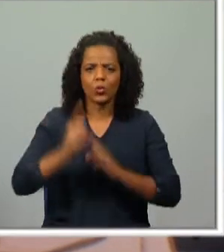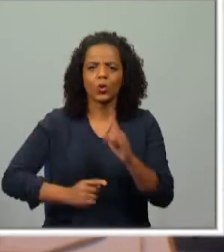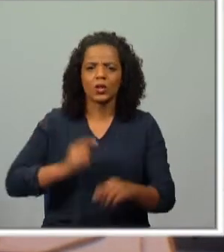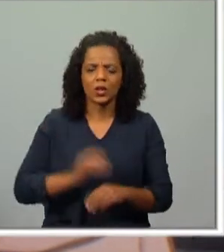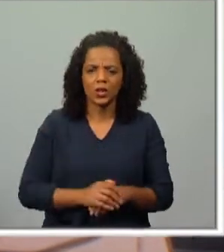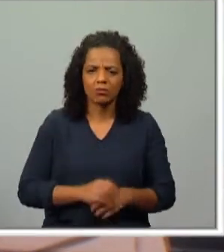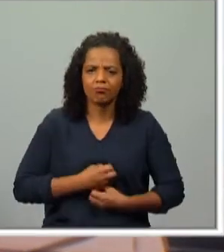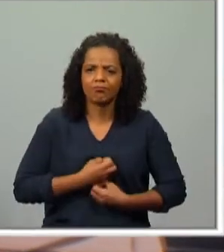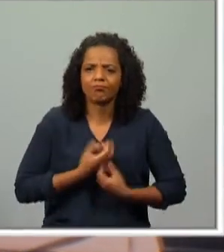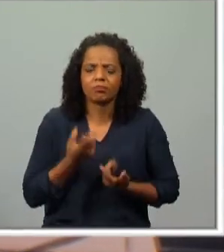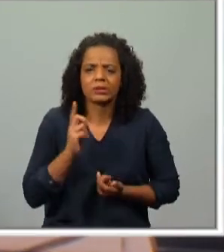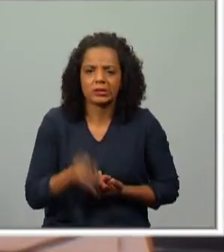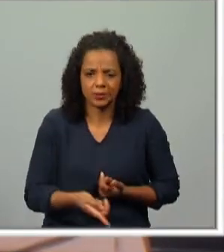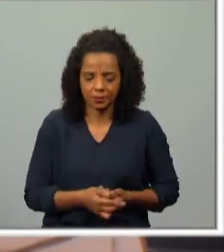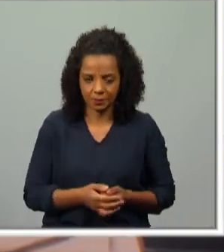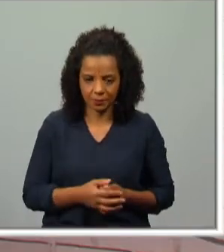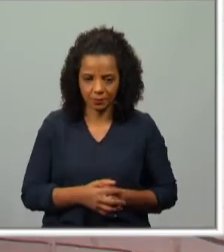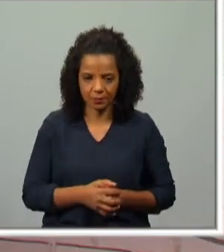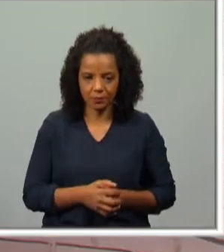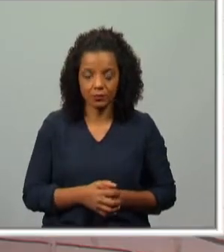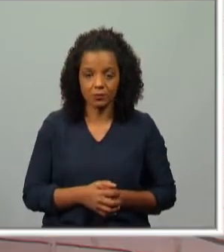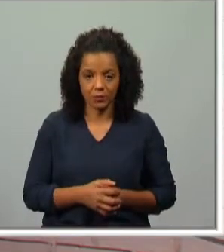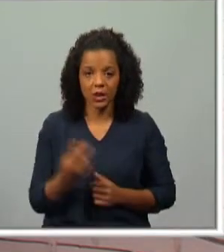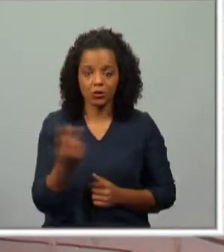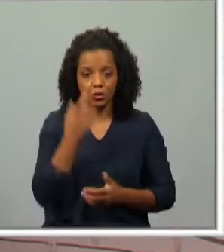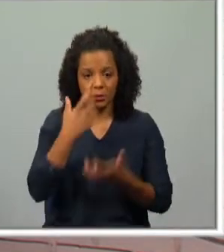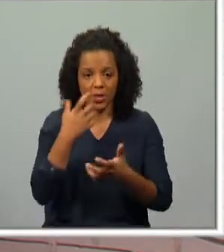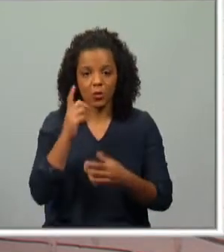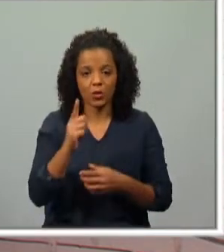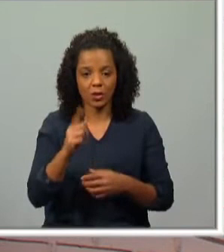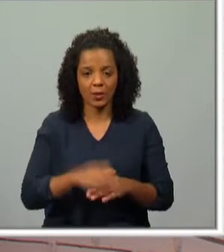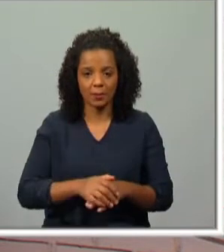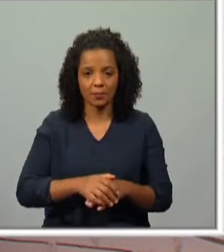expressividade ambas realçam à altura a que a gaivota 表現力兩者都強調海鷗的高度